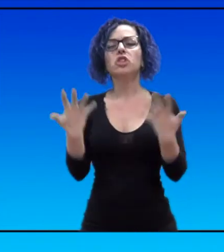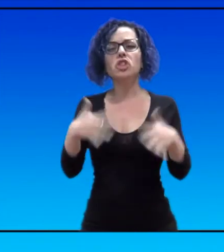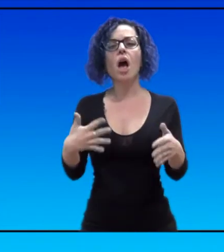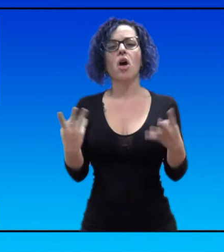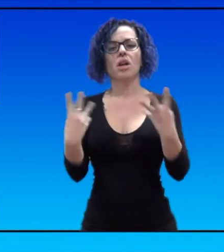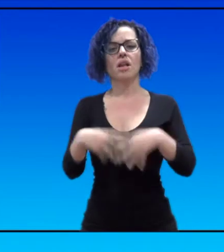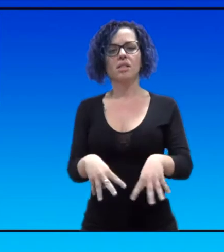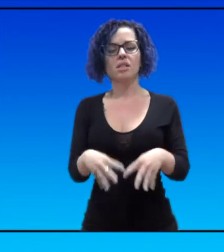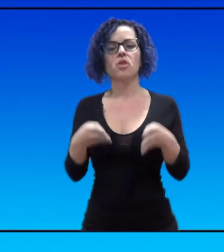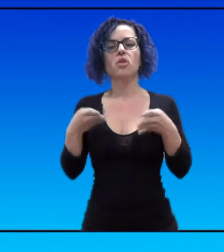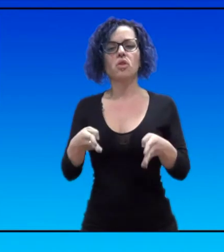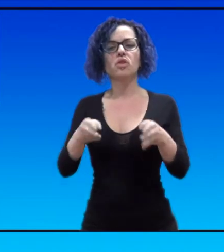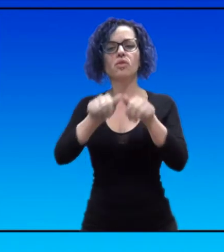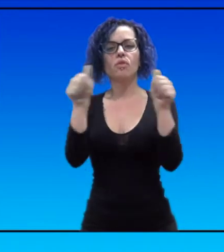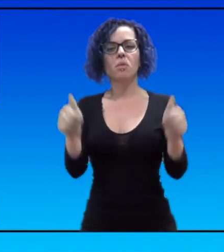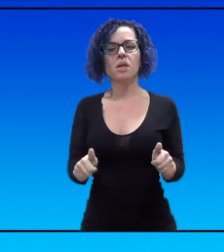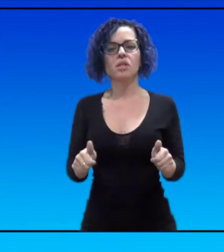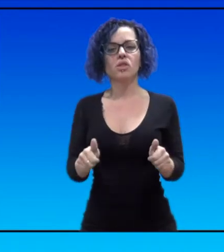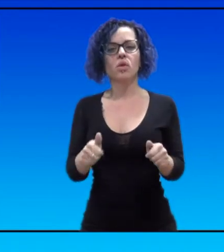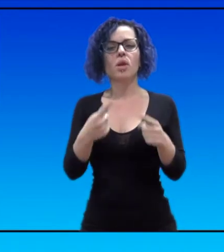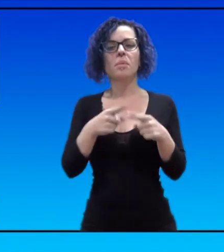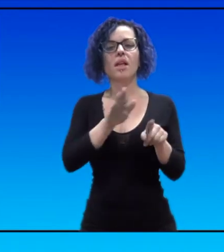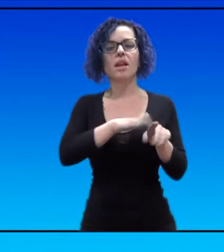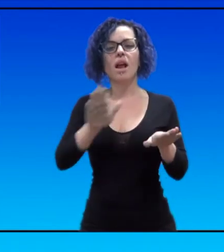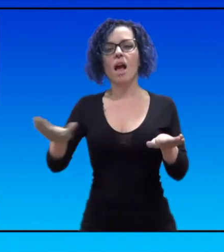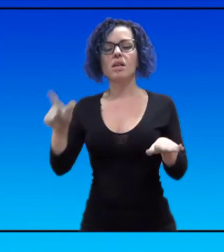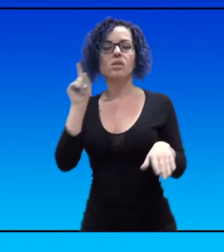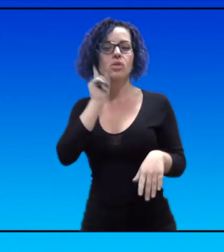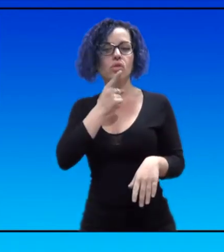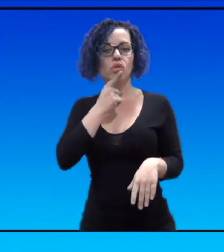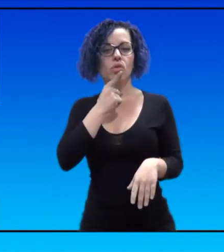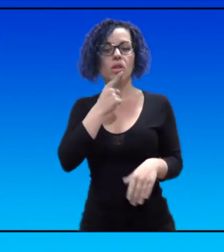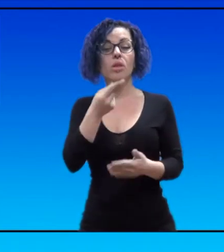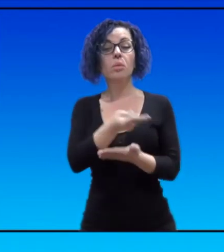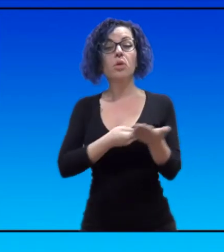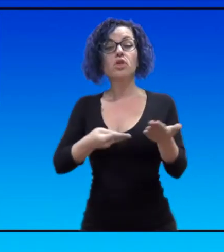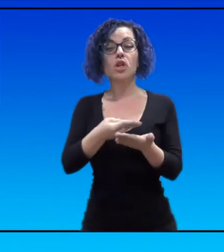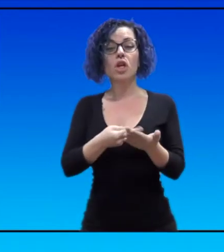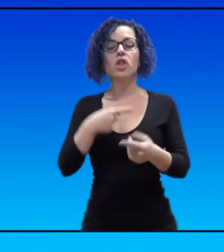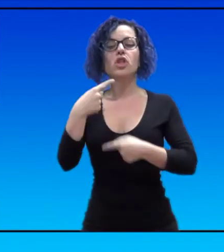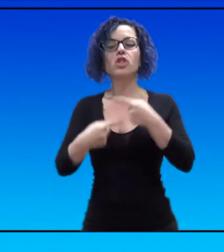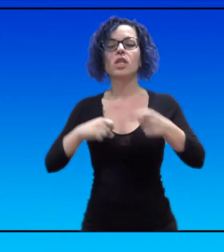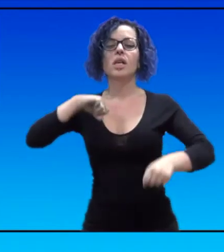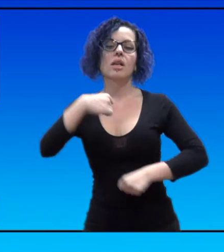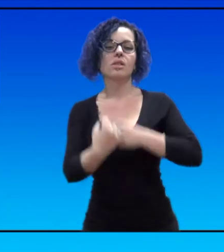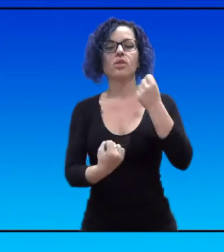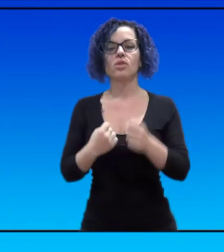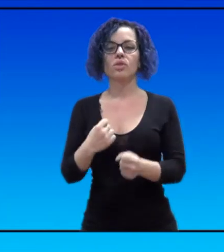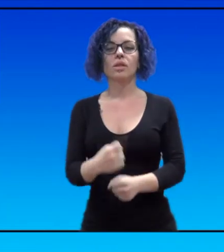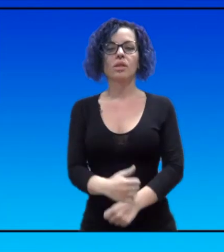e ha organizzato un corso di formazione per ragazzi sordi nell'ambito del Progetto GenerAzione.